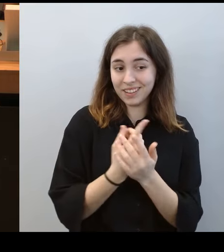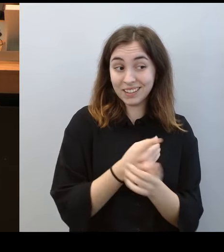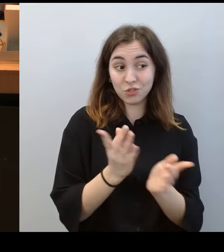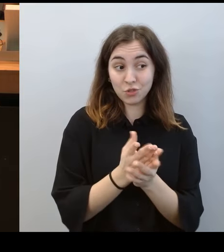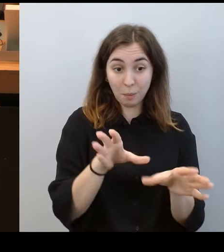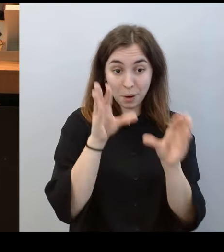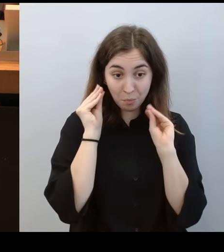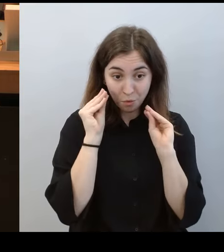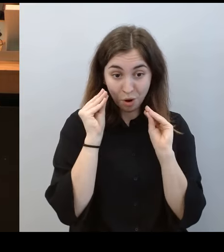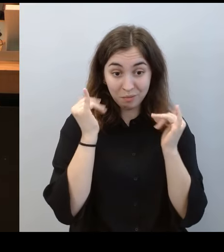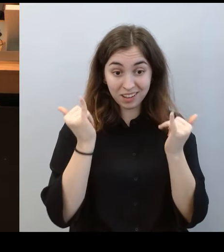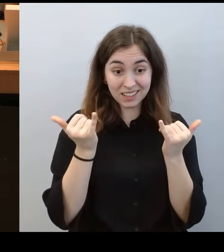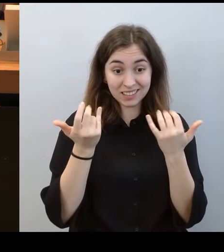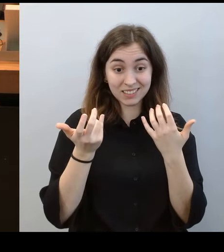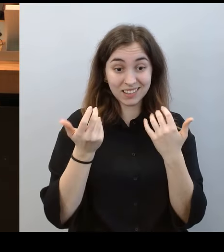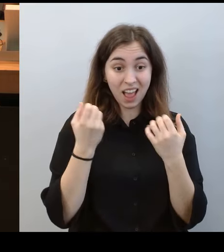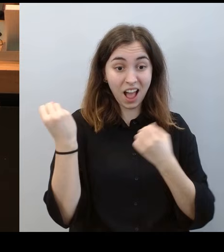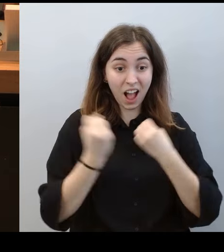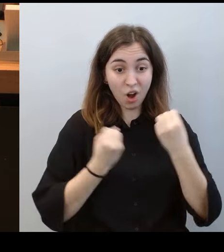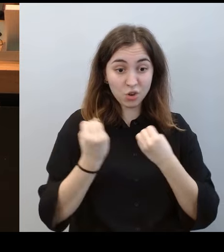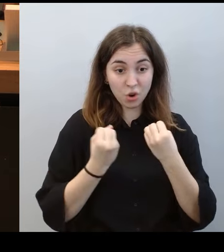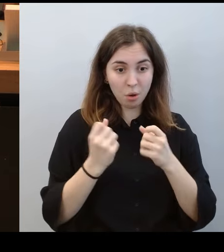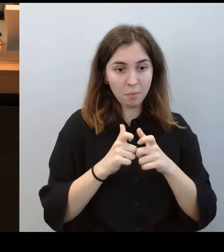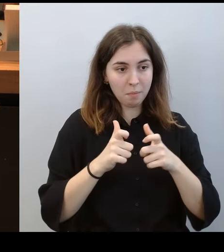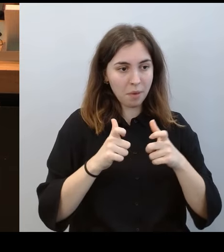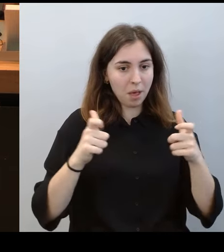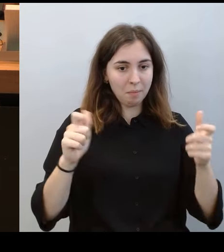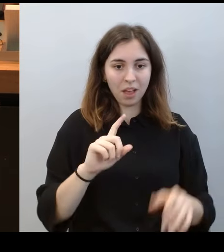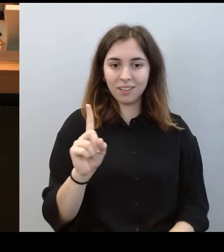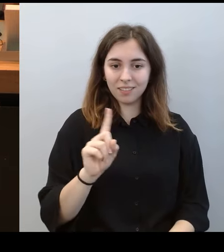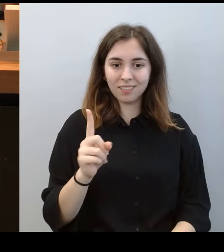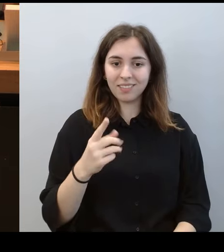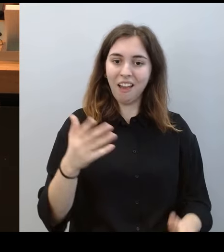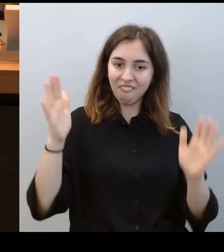an witterungsbedingten Dingen. Anfang Dezember. Der Wind drehte